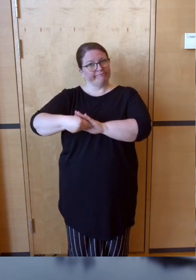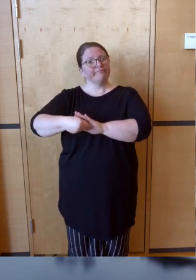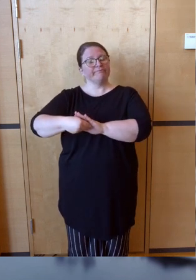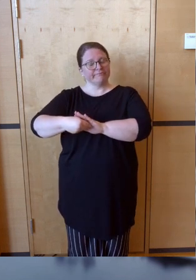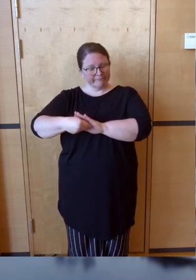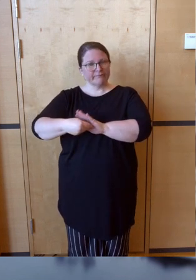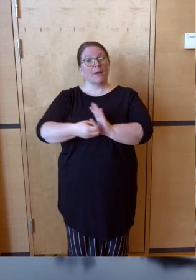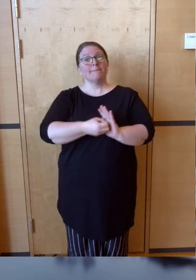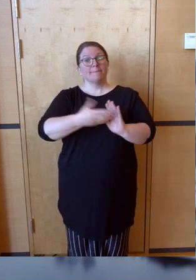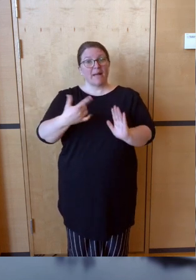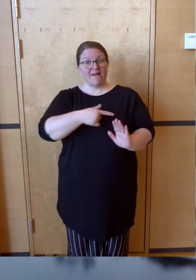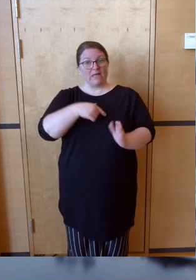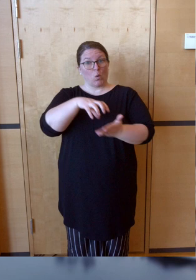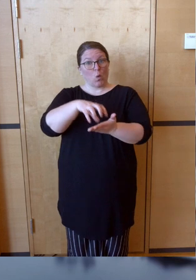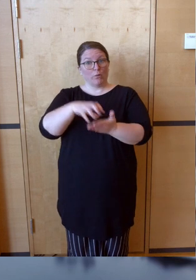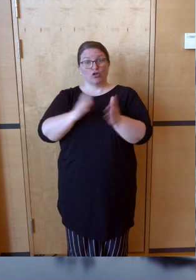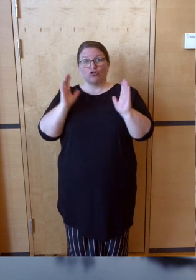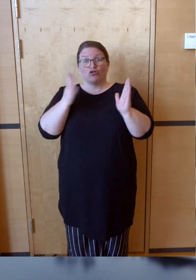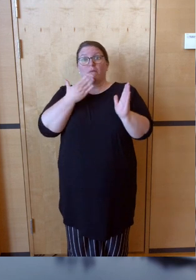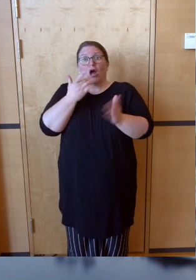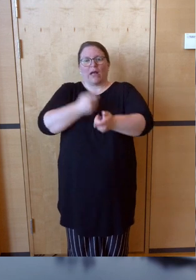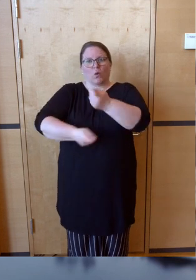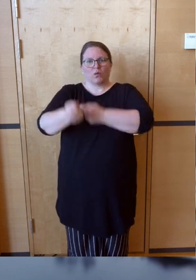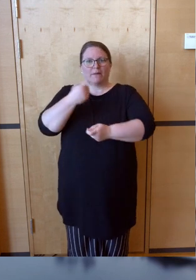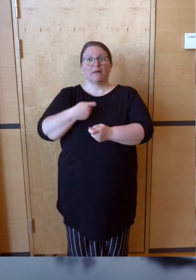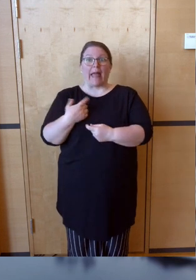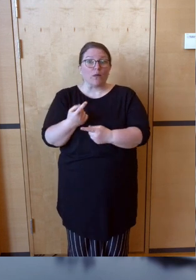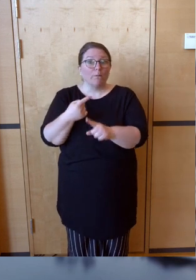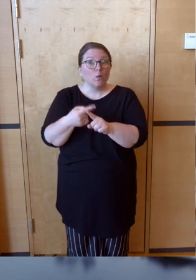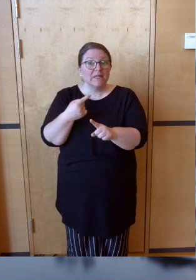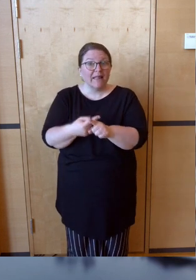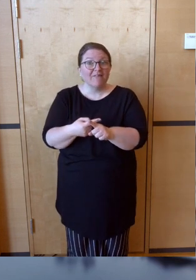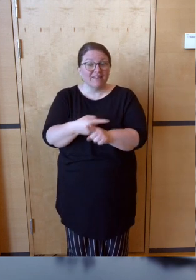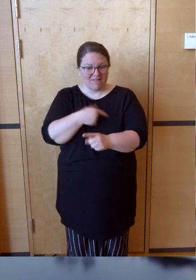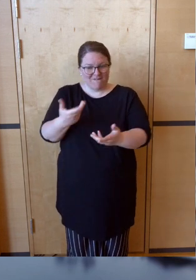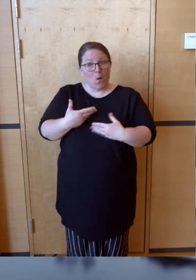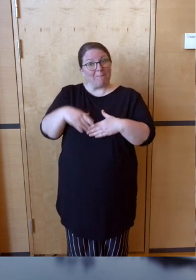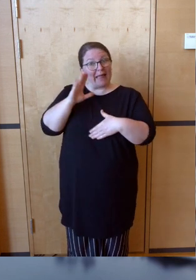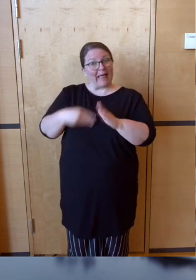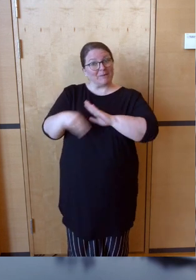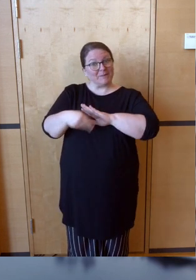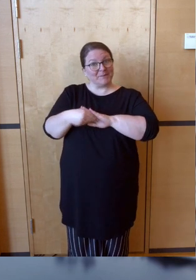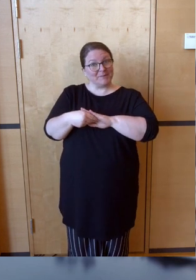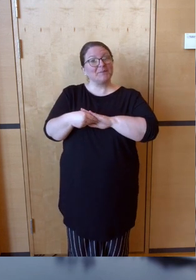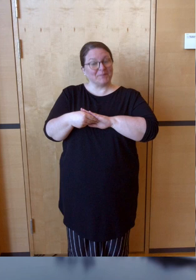Bidrag det är positivt att staten för delar ut mer pengar till kommunerna Sätt Det är ingenting som